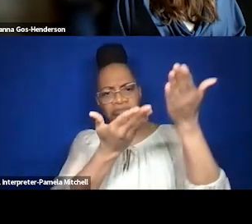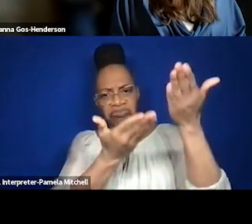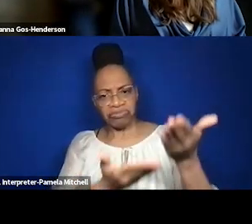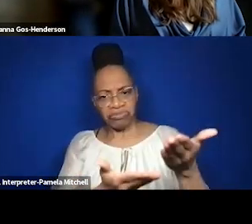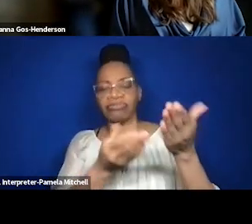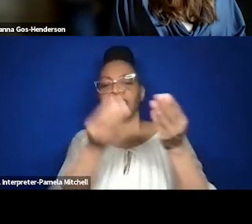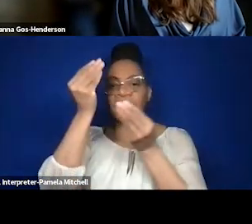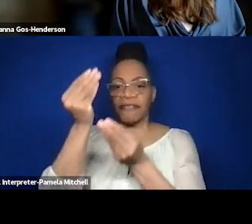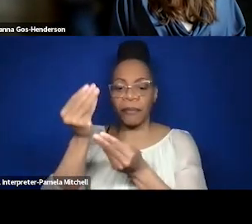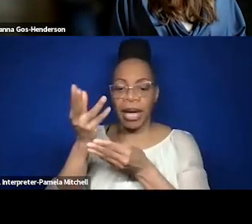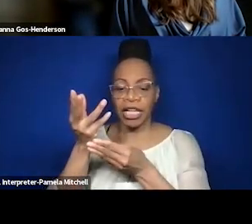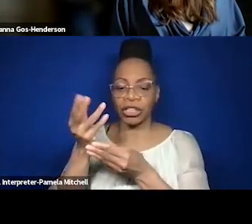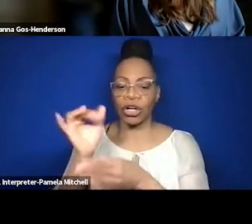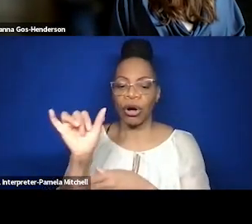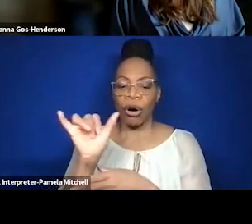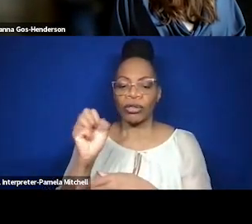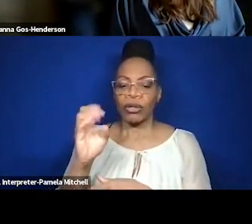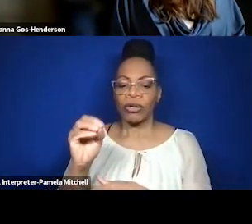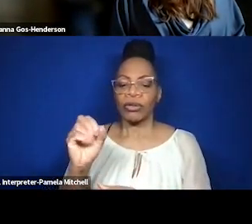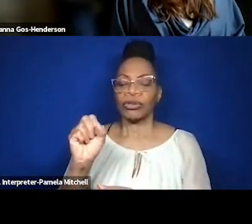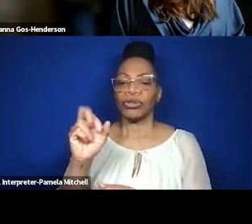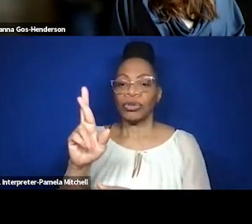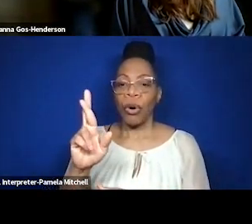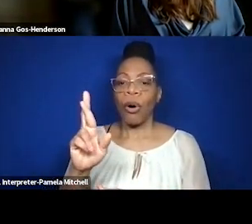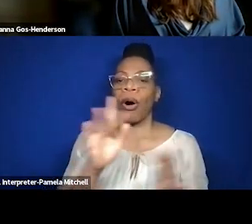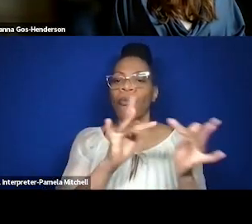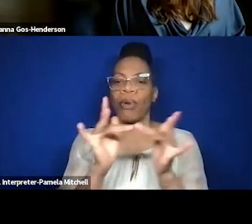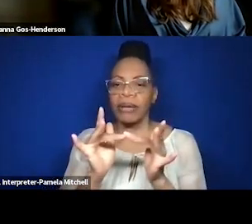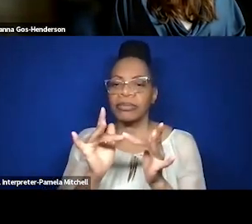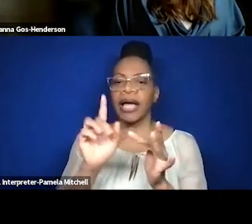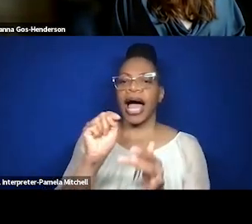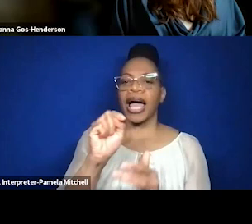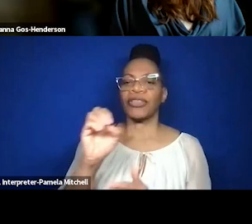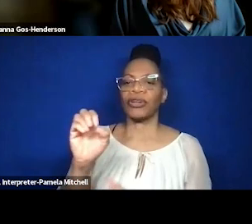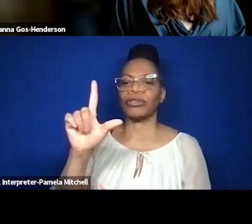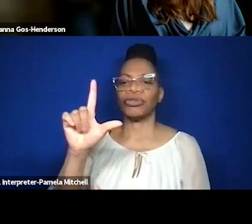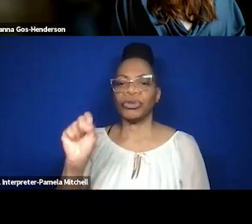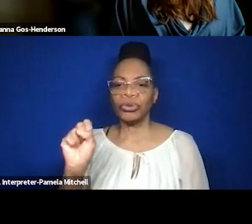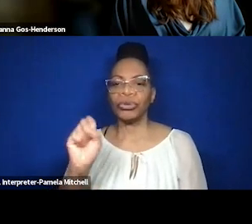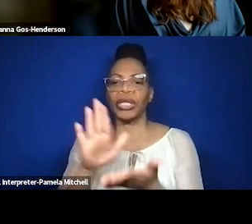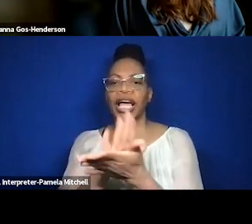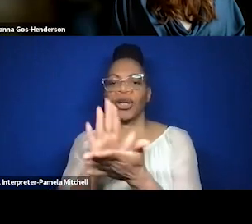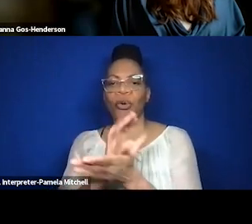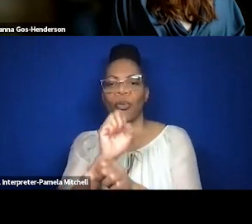El sitio web de SOAR Works, las herramientas y hojas de trabajo de SOAR, podrán descargar una copia